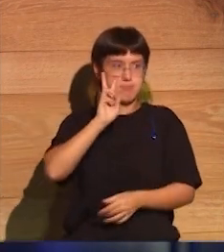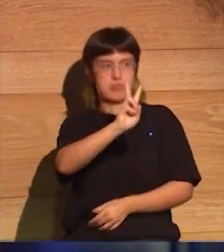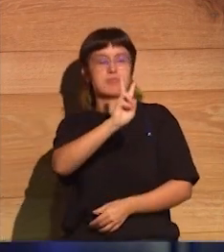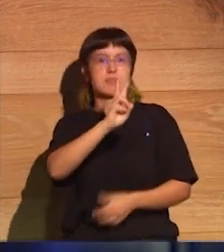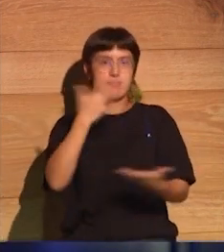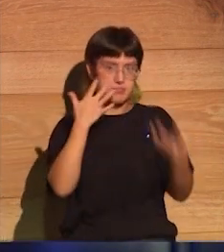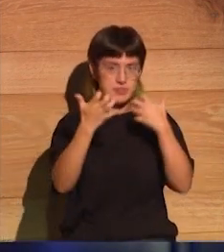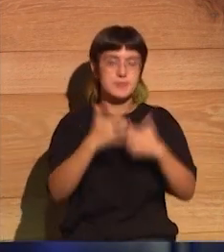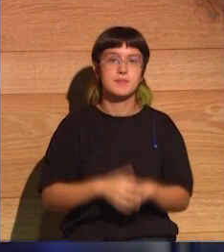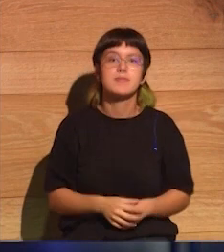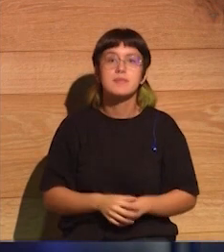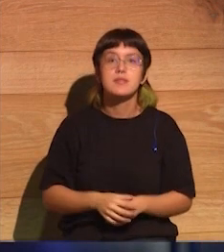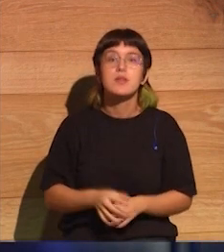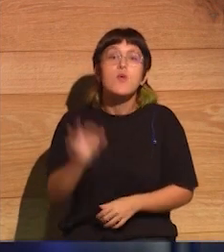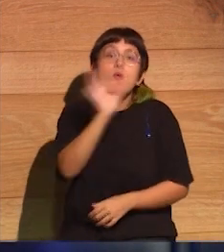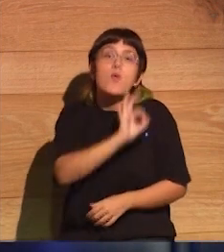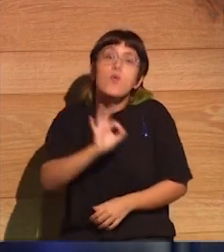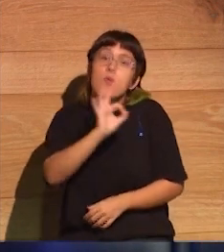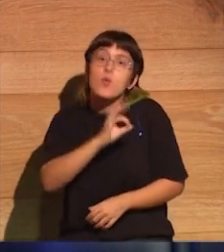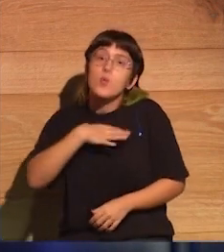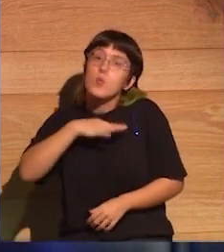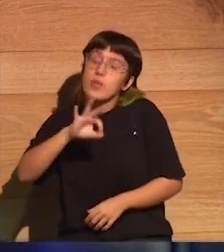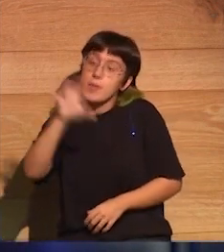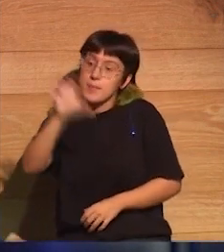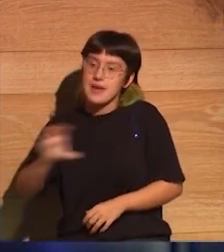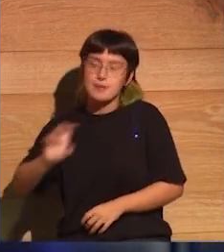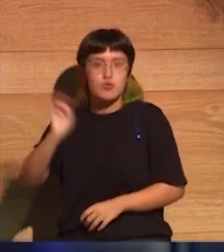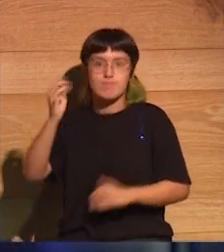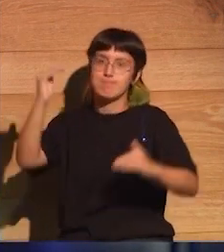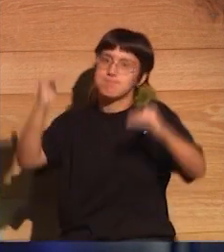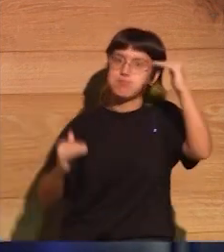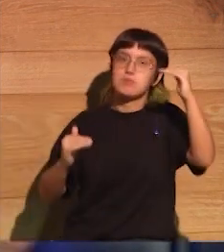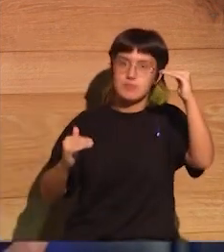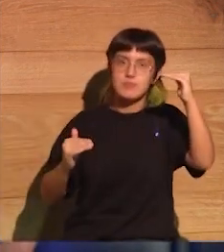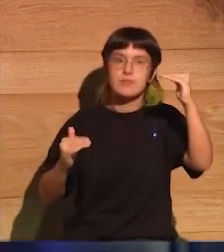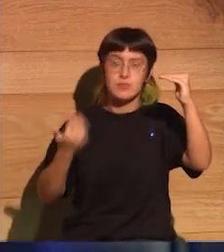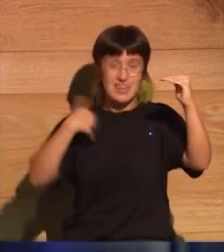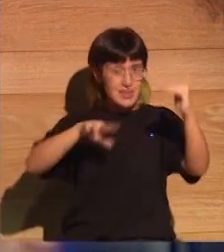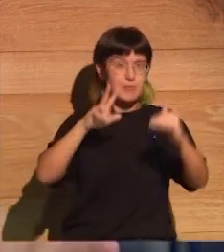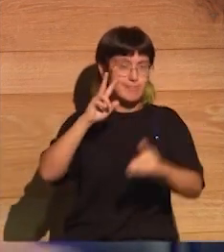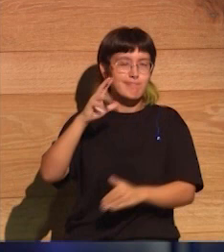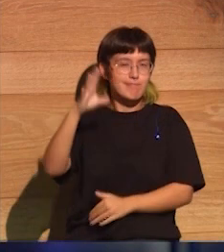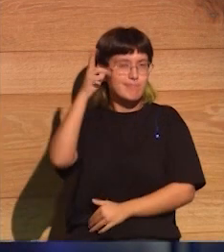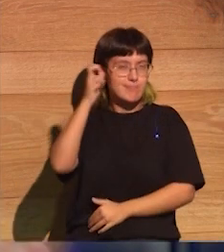y en cambio tengamos unas gran diferencias entre diferentes países. Porque por ejemplo, estamos escuchando como algunos como Australia